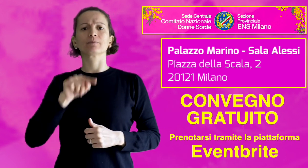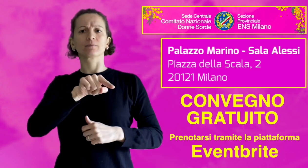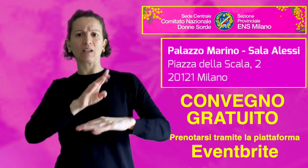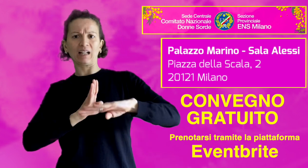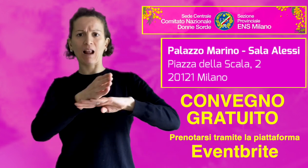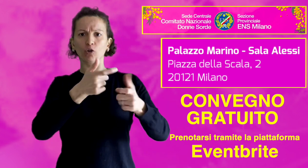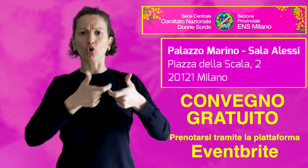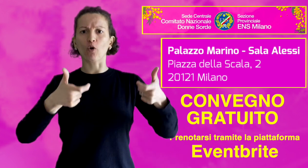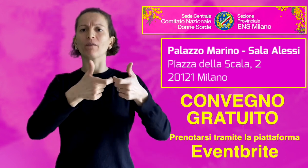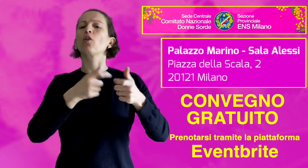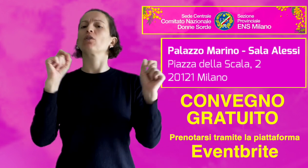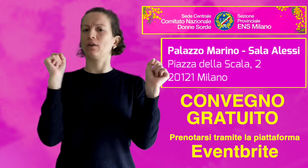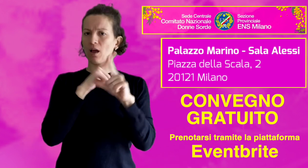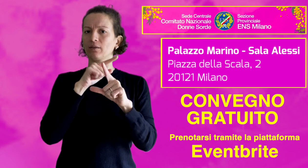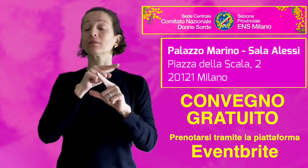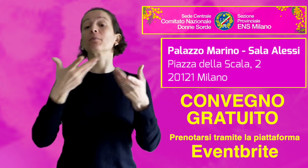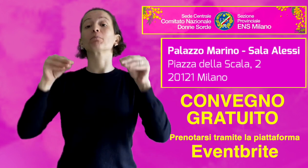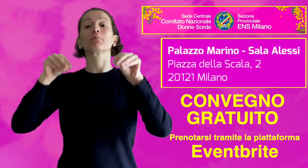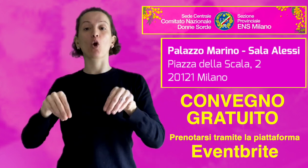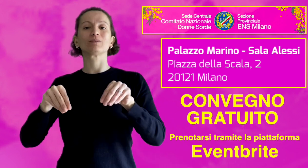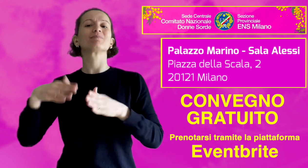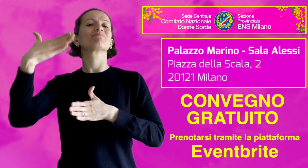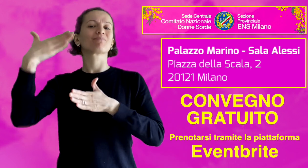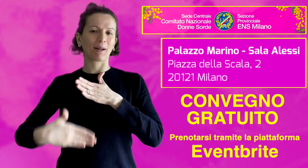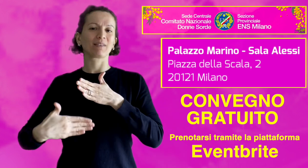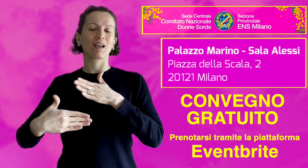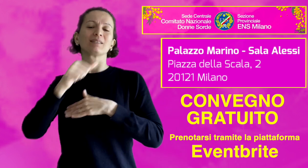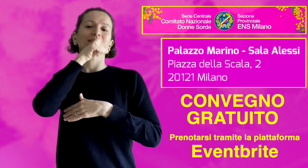L’accesso al convegno è gratuito ma i posti sono limitati,